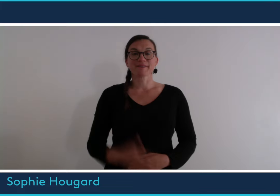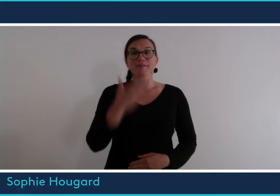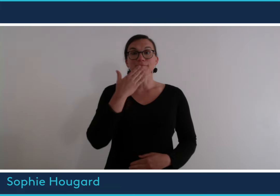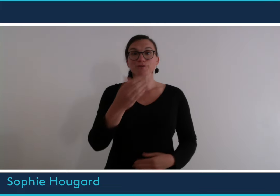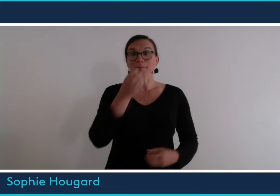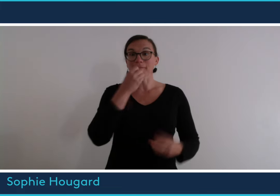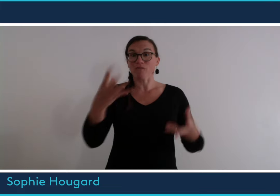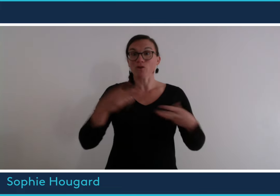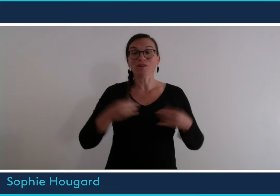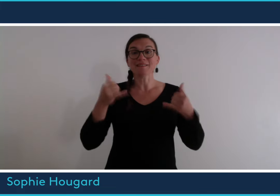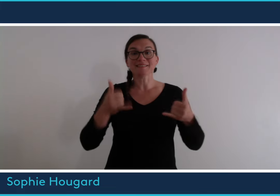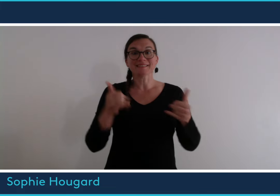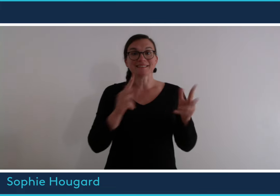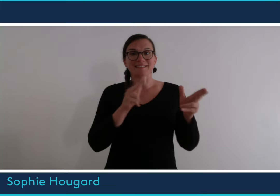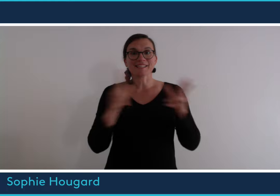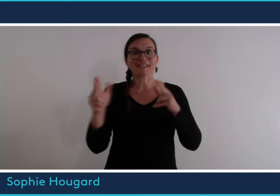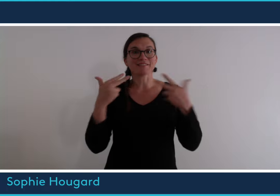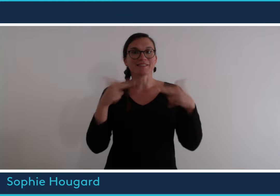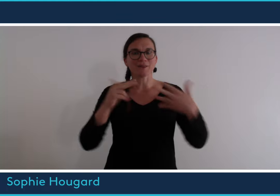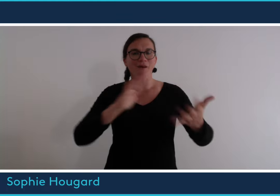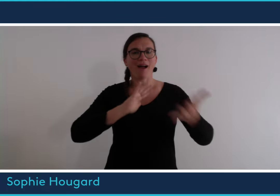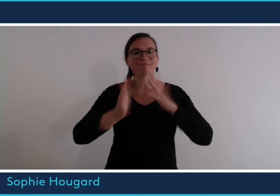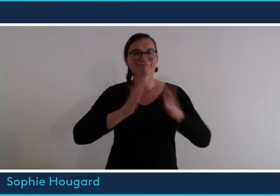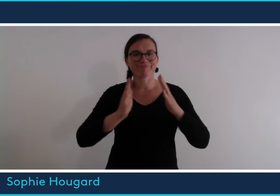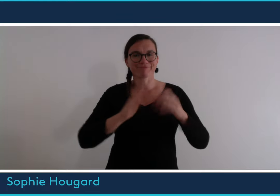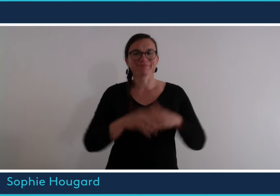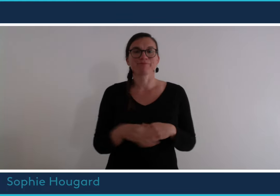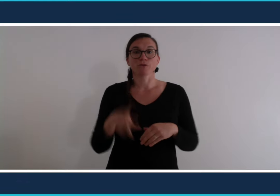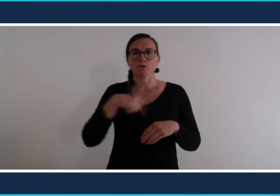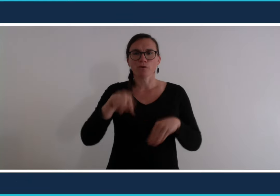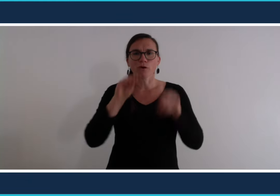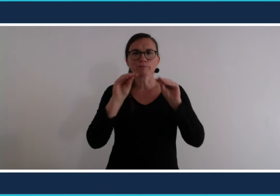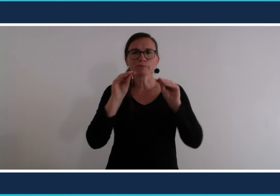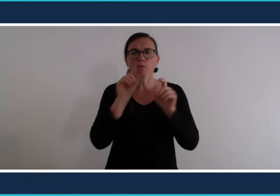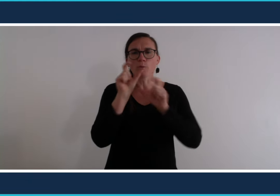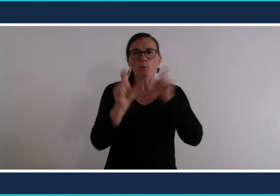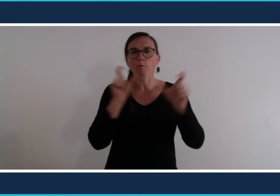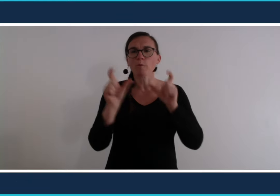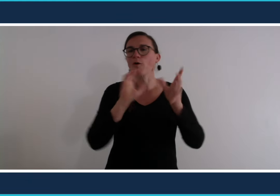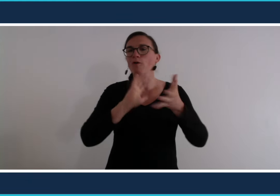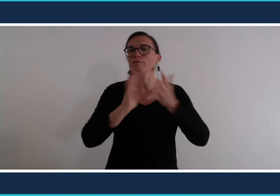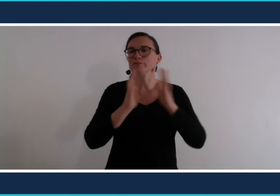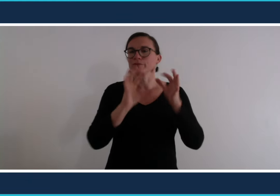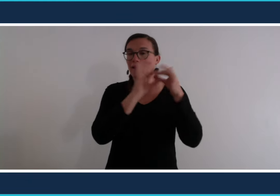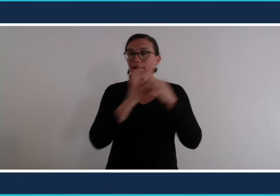Bonjour et bienvenue dans cette nouvelle séquence vidéo. Nous allons ensemble apprendre à signer quelques mots de vocabulaire